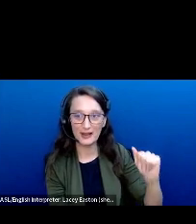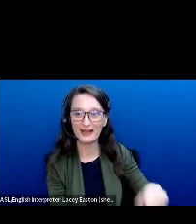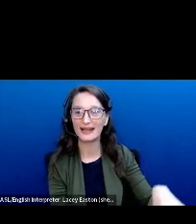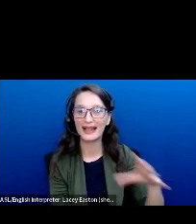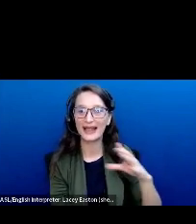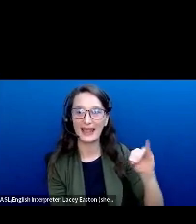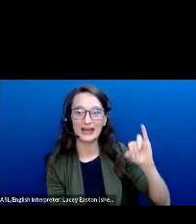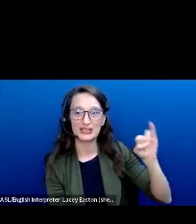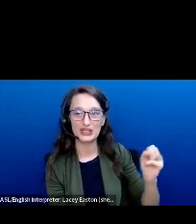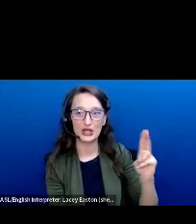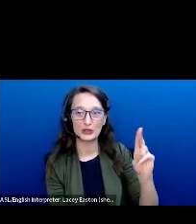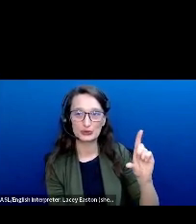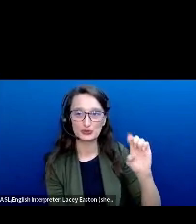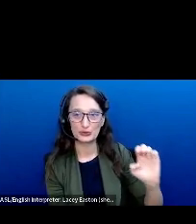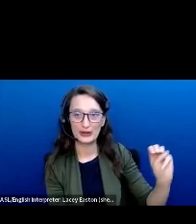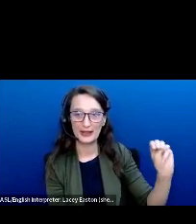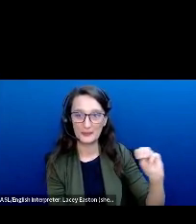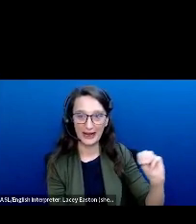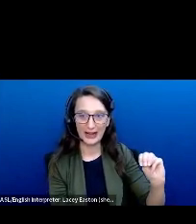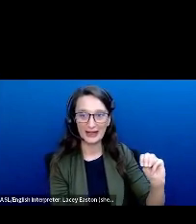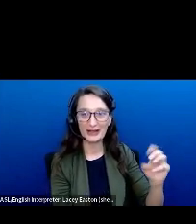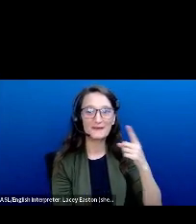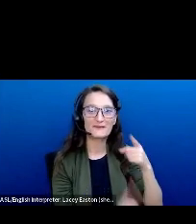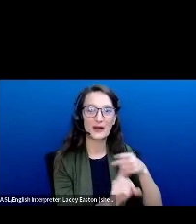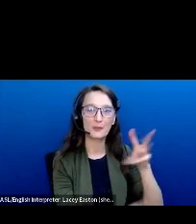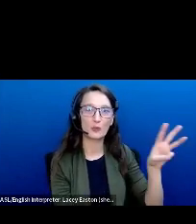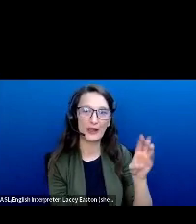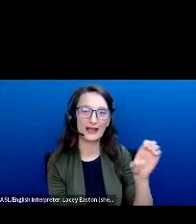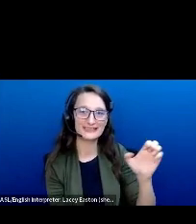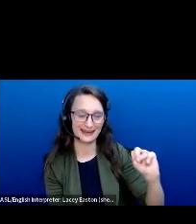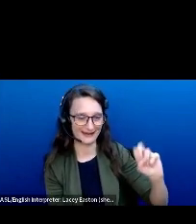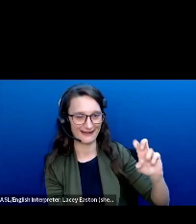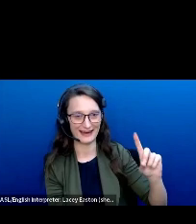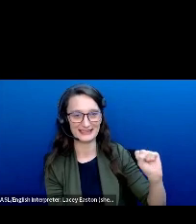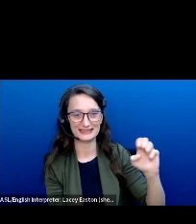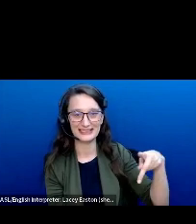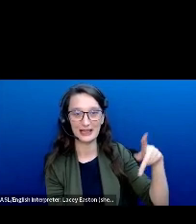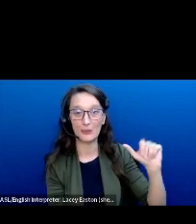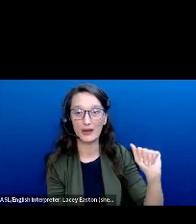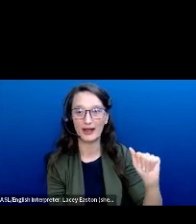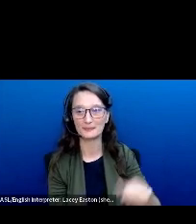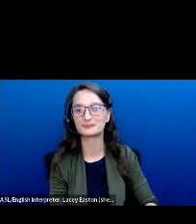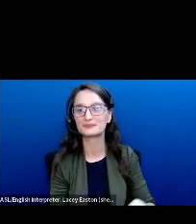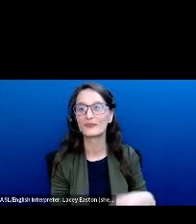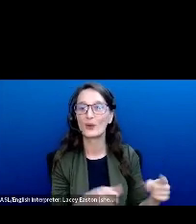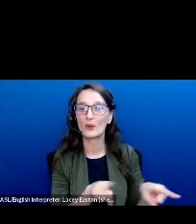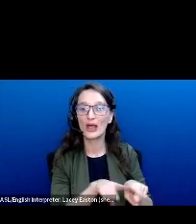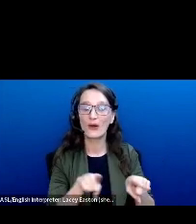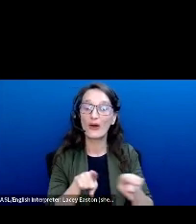de partes de las garantías procesales. También, dentro de esta sección, sobre la resolución de desacuerdos.